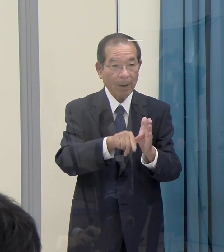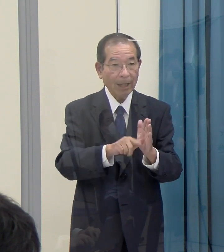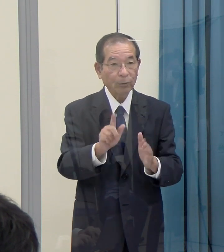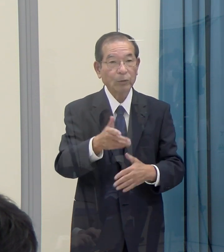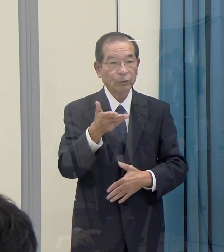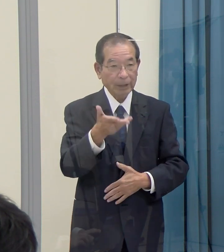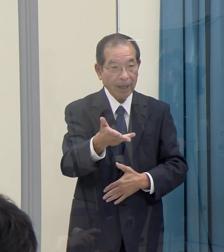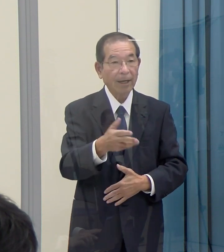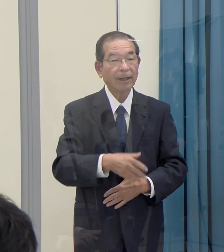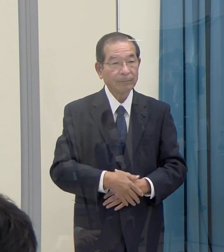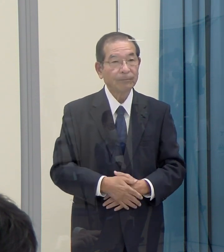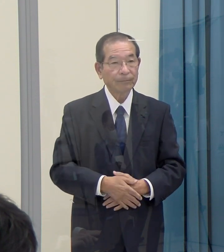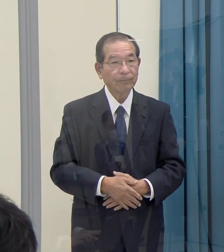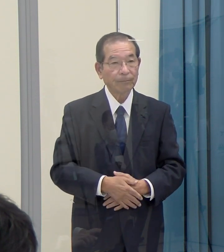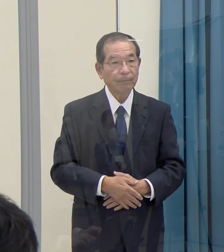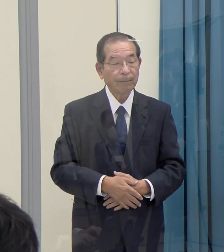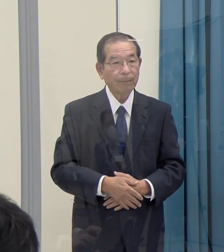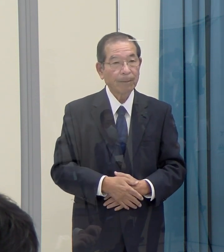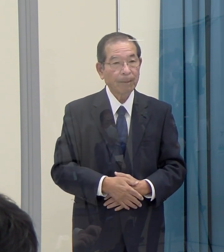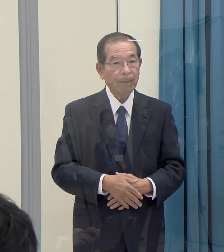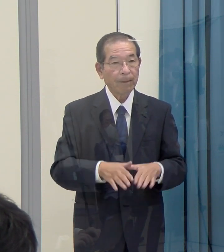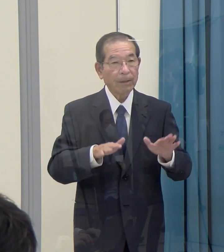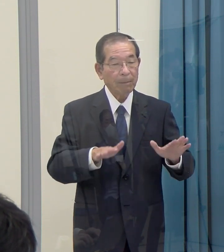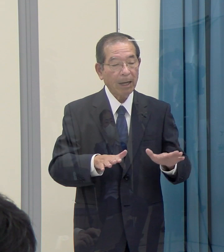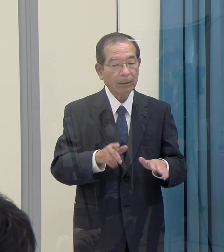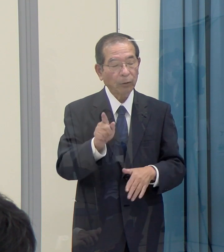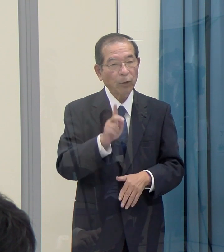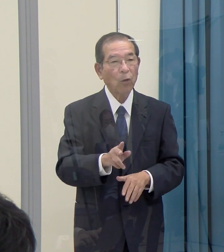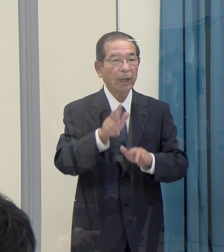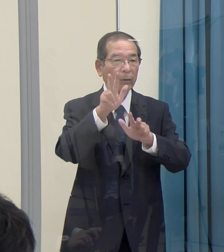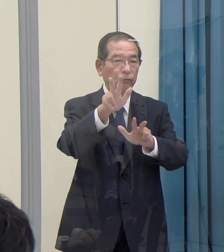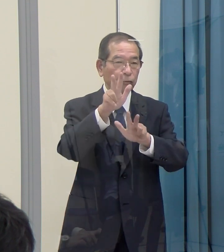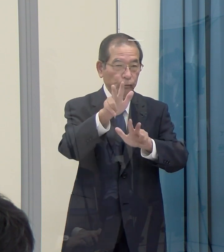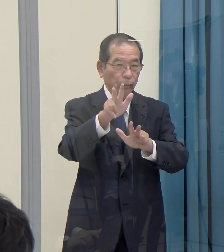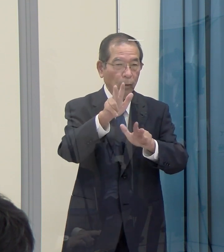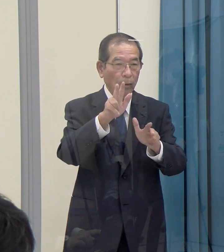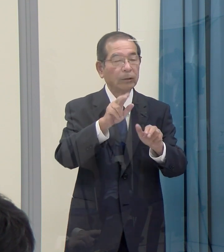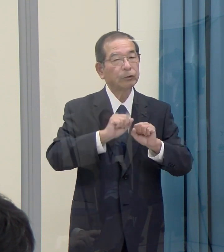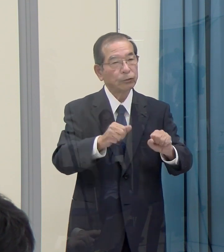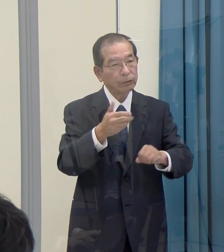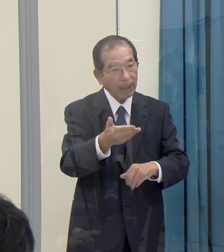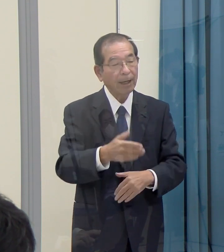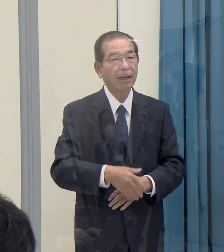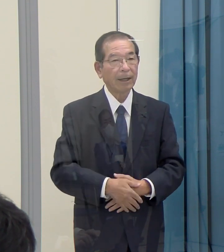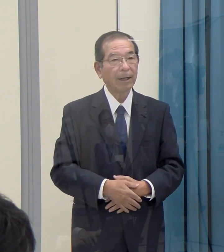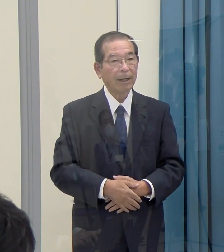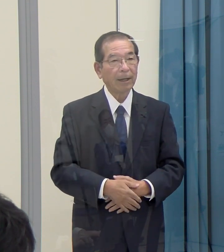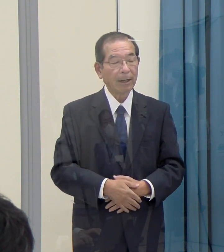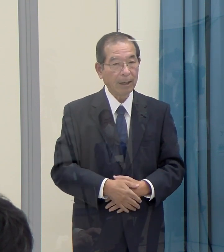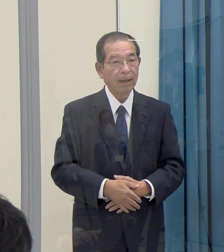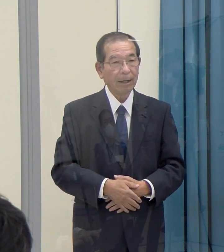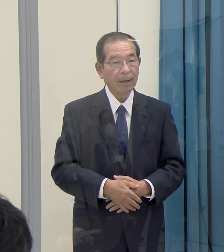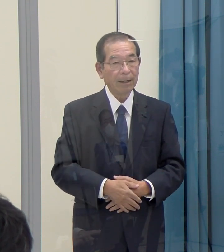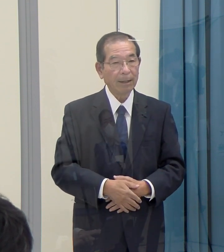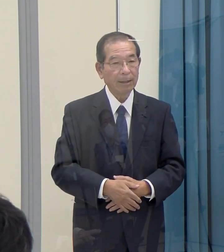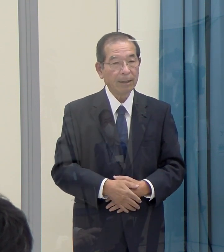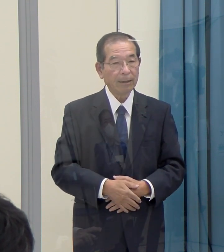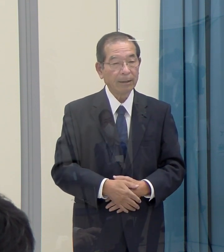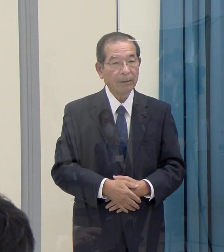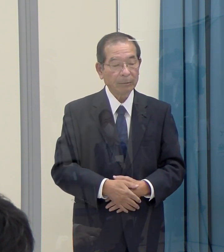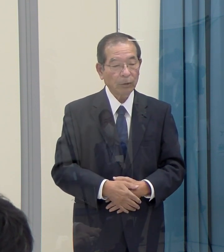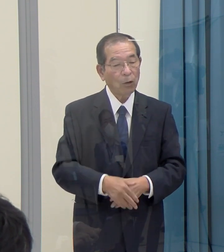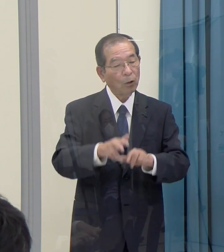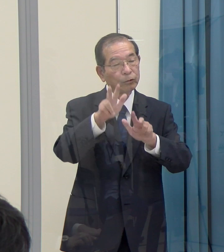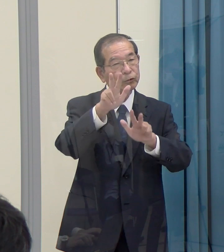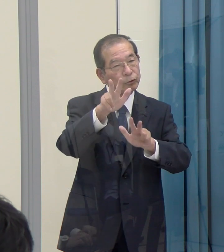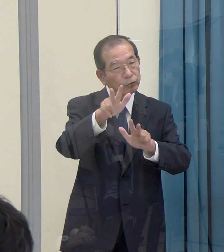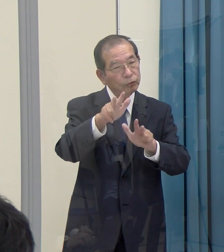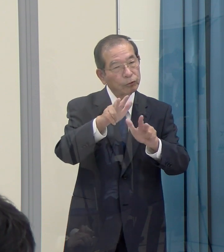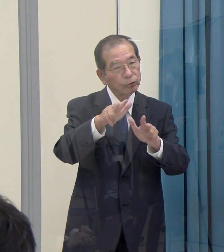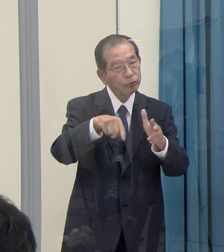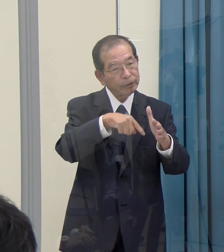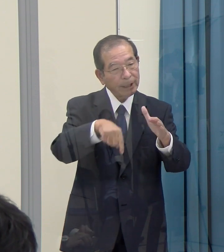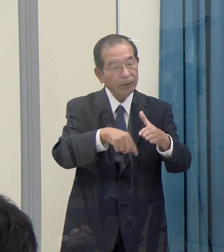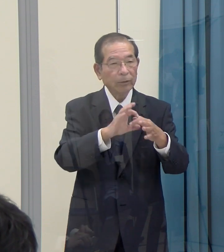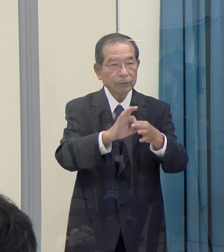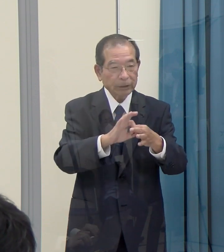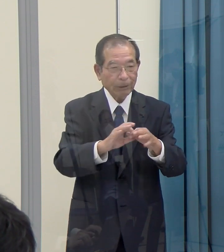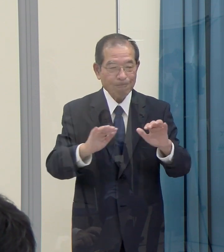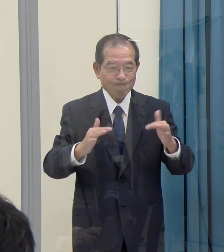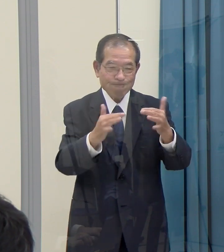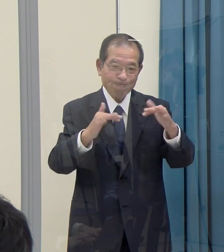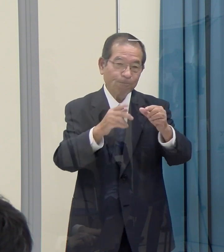これについては、今、どういうルールを設けるべきか、先般もお話ししましたが、そのルールについては検討を続けているところです。